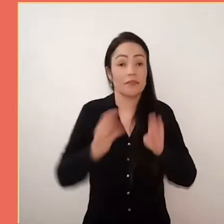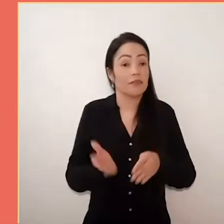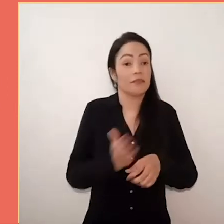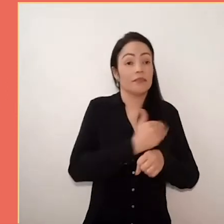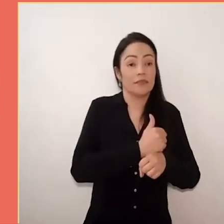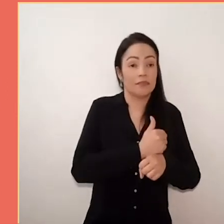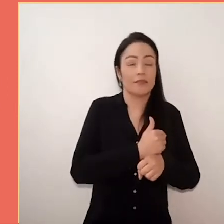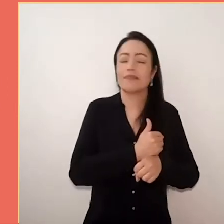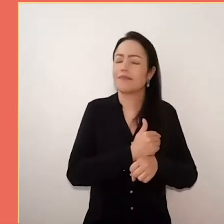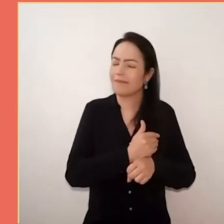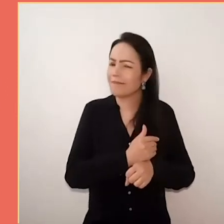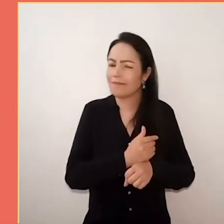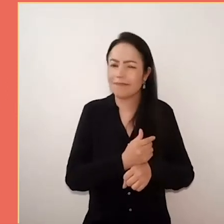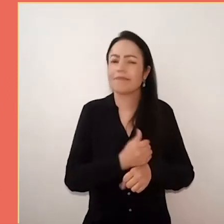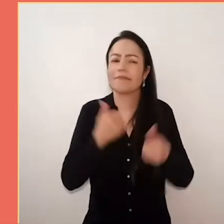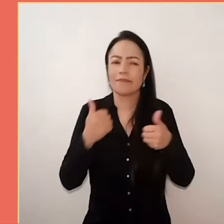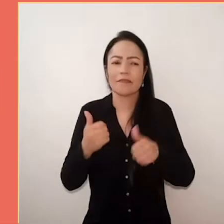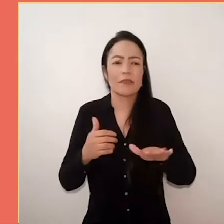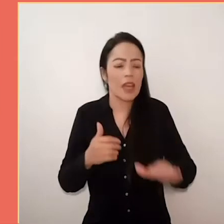bem cedo para multiplicar a rede,